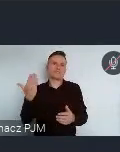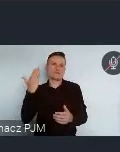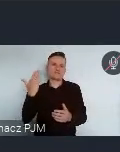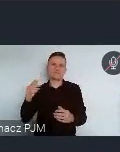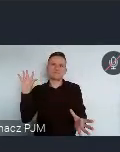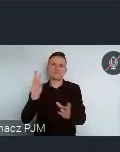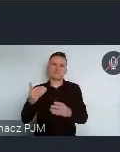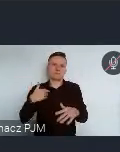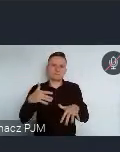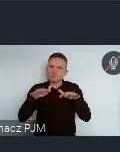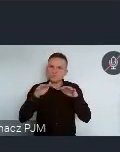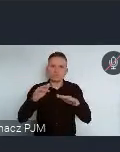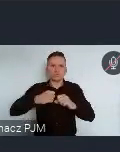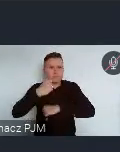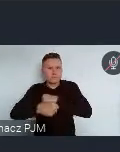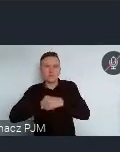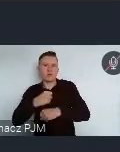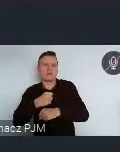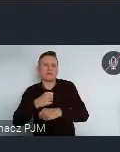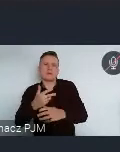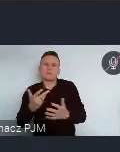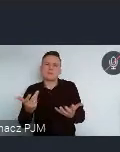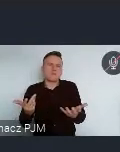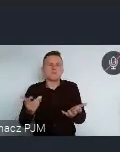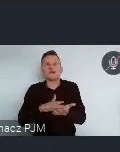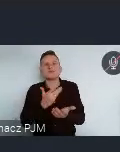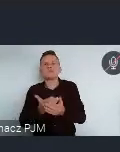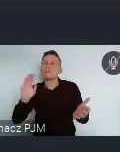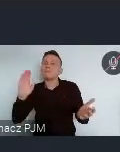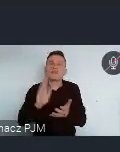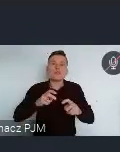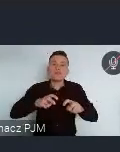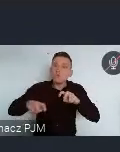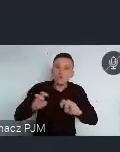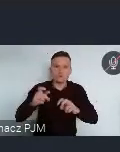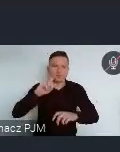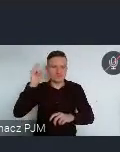powodując zmniejszenie ruchu w centrum naszego miasta,